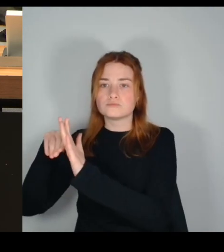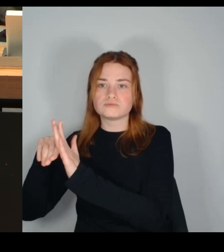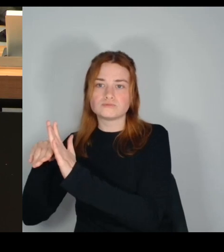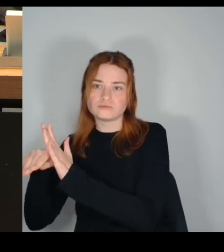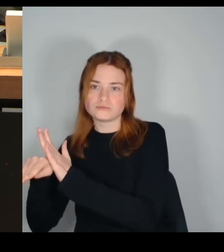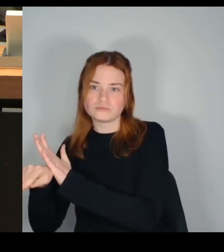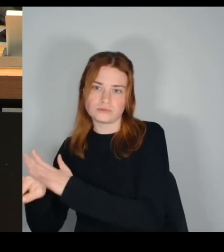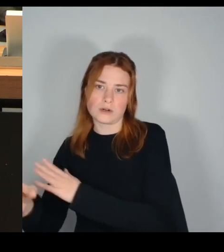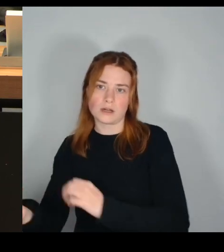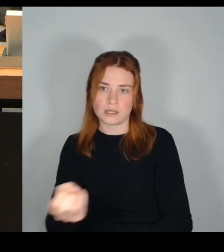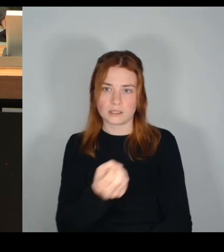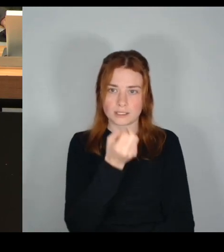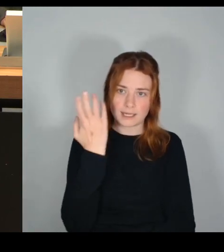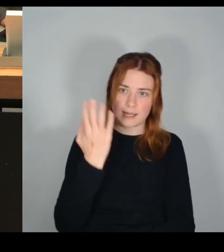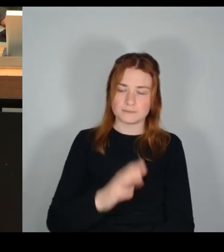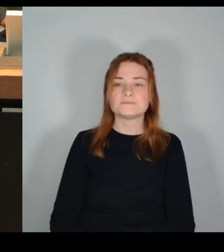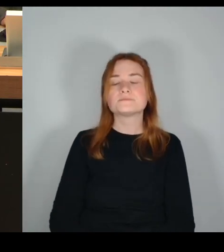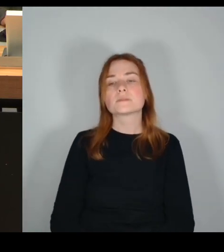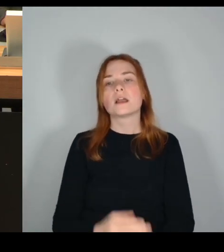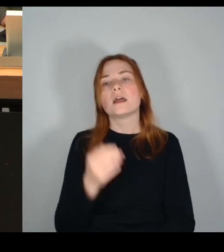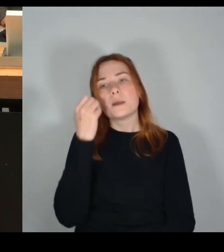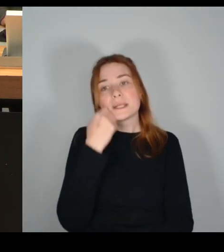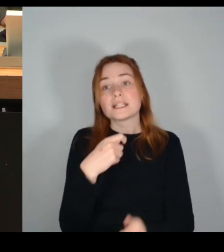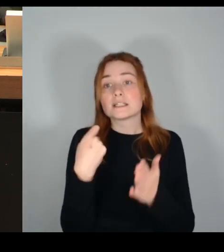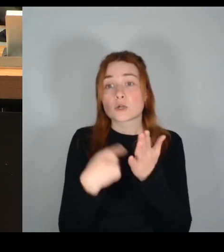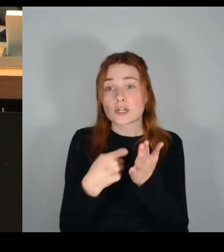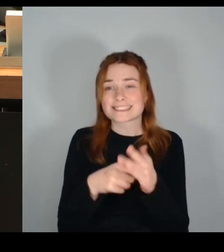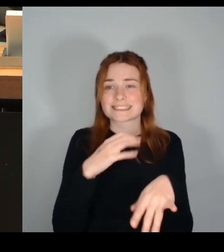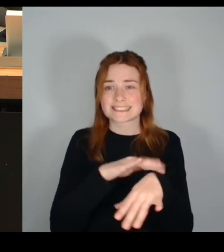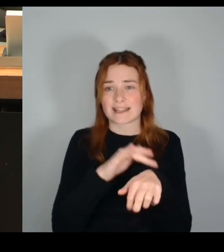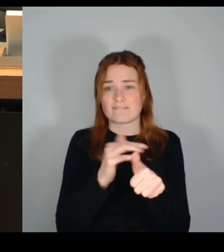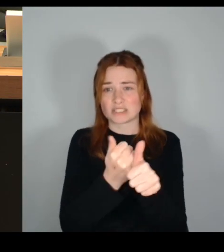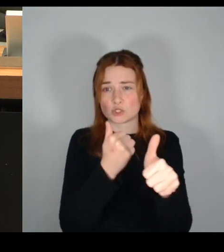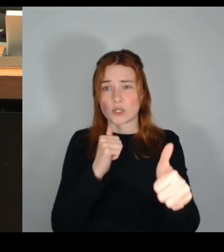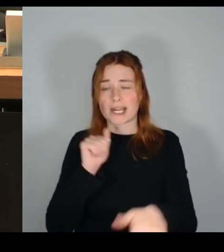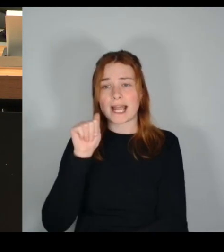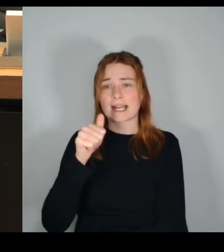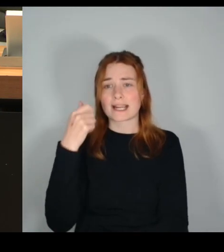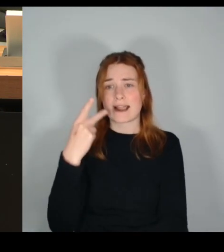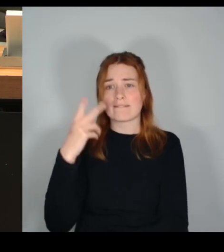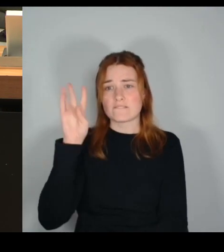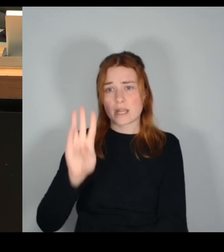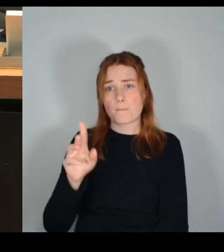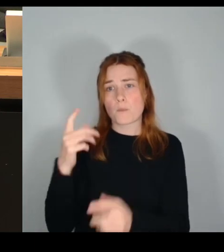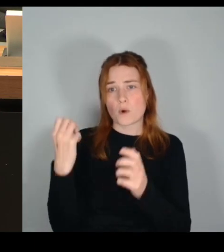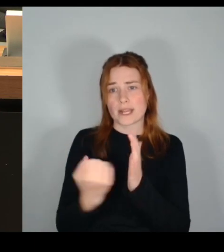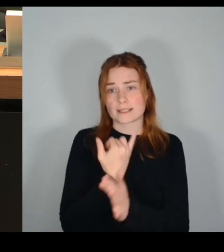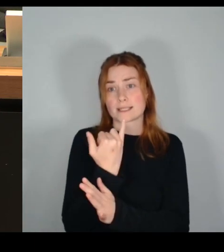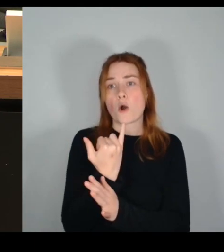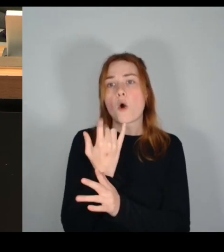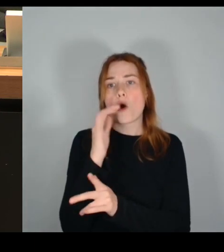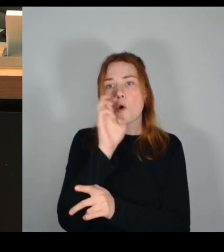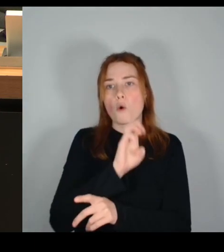der letzten AKW Projekte in Europa an! Flamanville elf Jahre Verzögerung, vier mal so hohe Kosten.